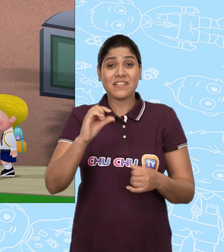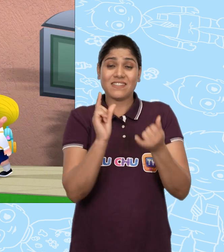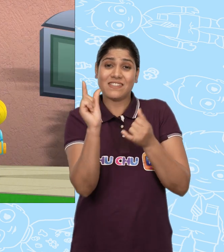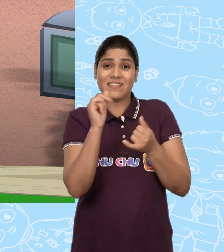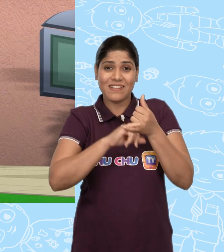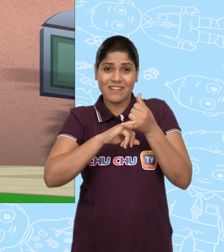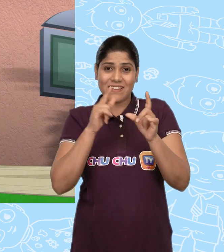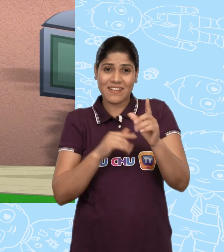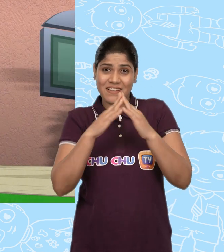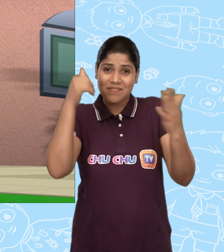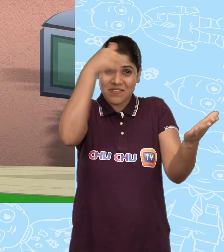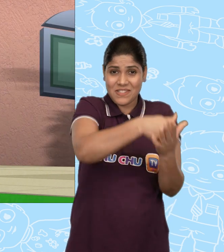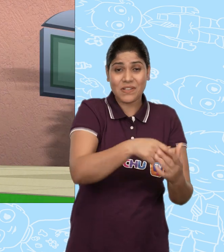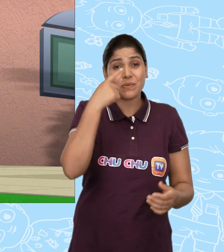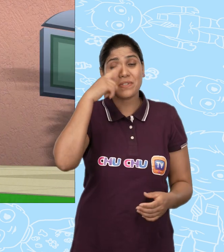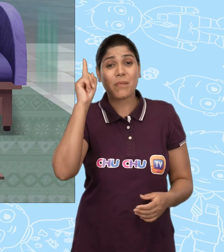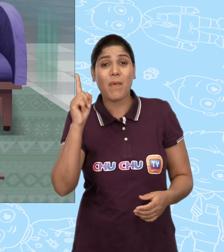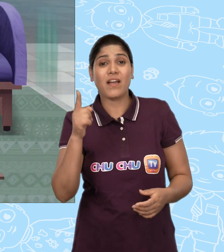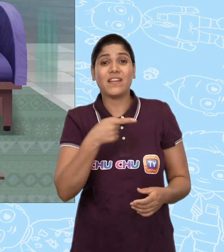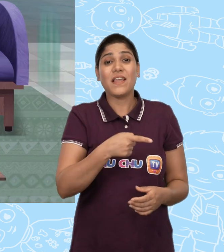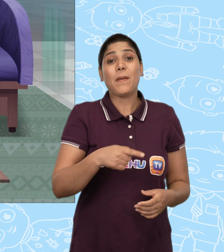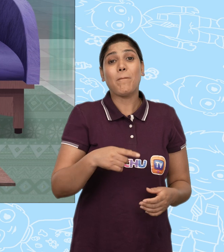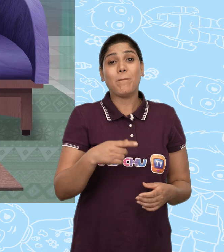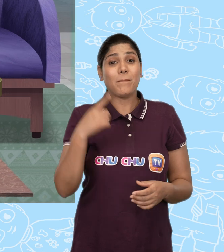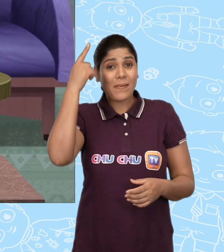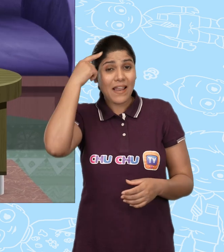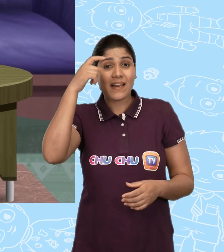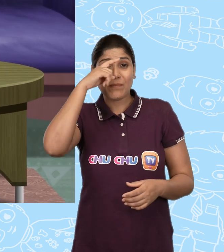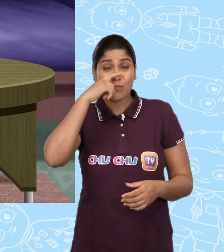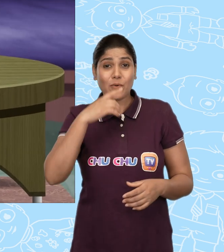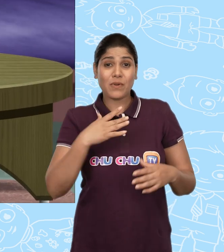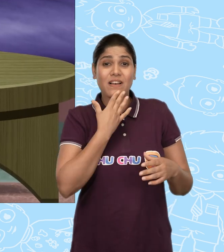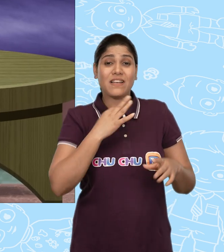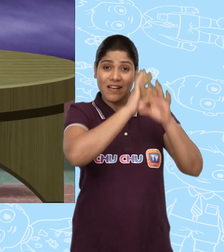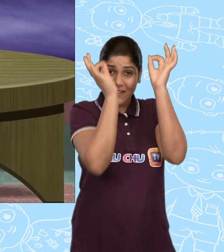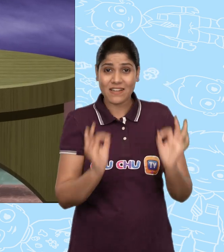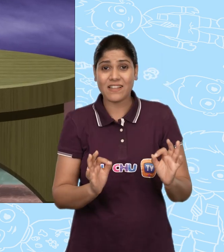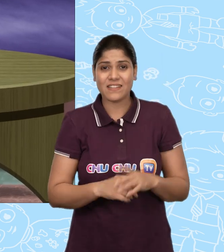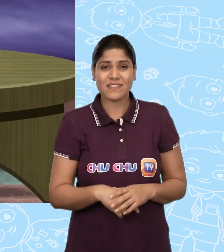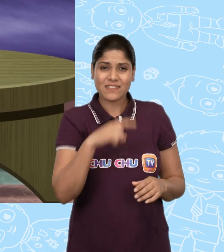उस दिन जब कस्सली घर पहूँचा, तो उसकी माँ ने उसके काले और नीले कपड़े तैयार रखे थे।